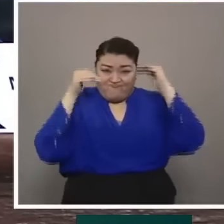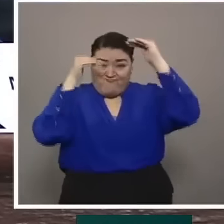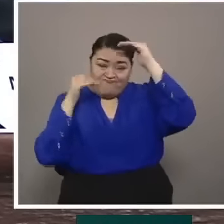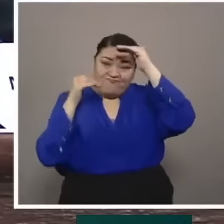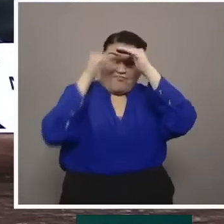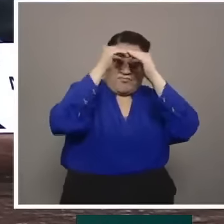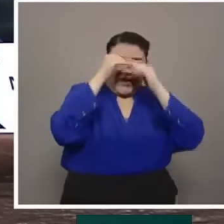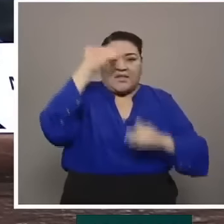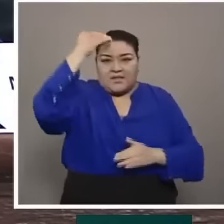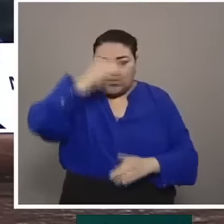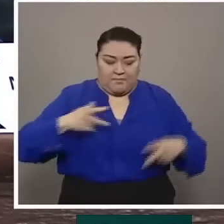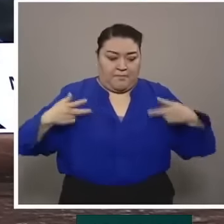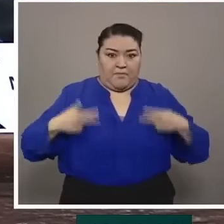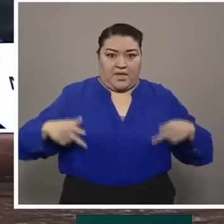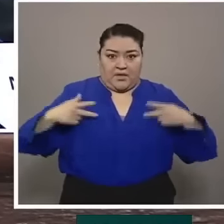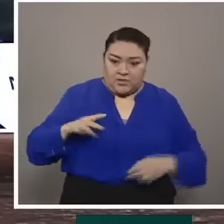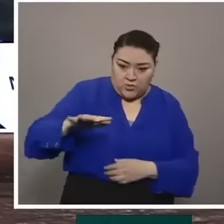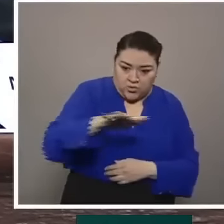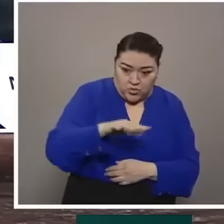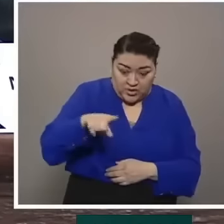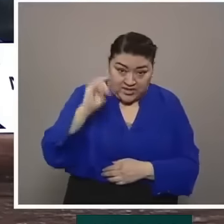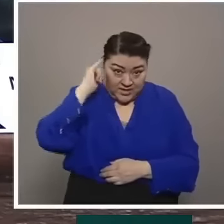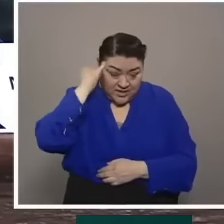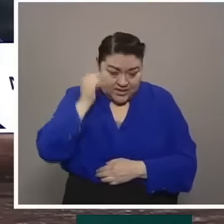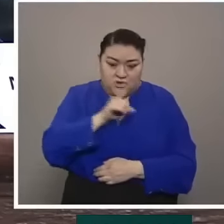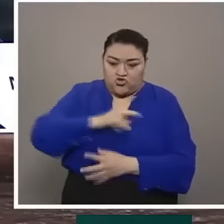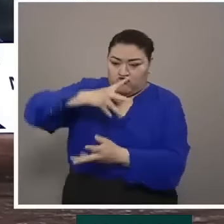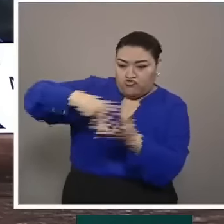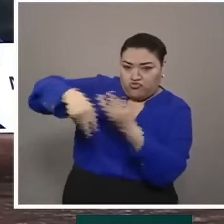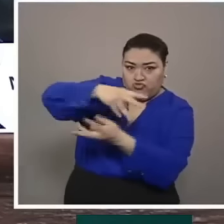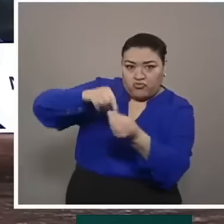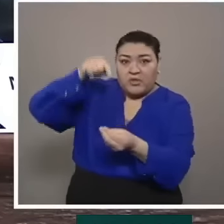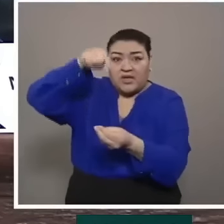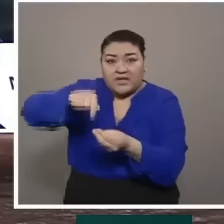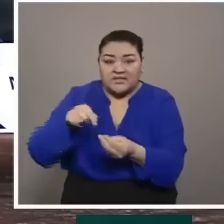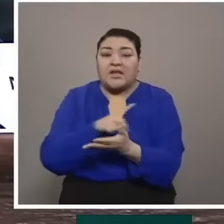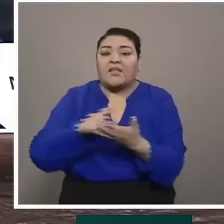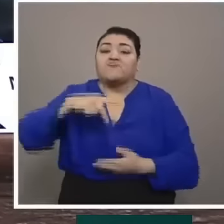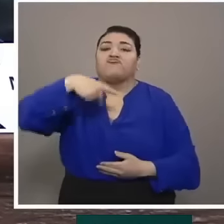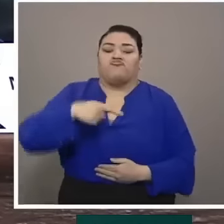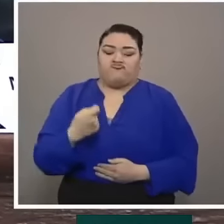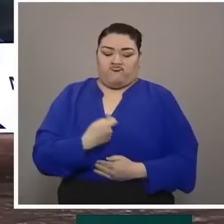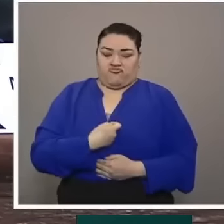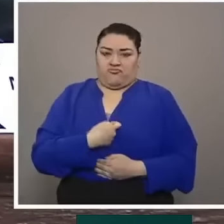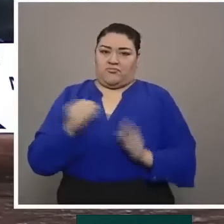determinación y autonomía indígena sustenta el derecho a la identidad. se está reconocido en